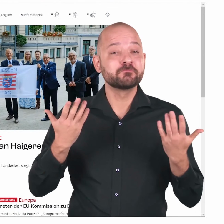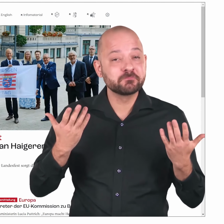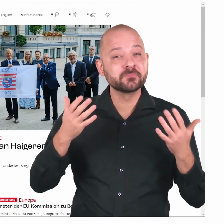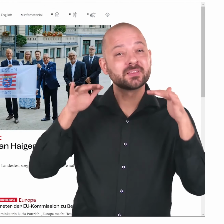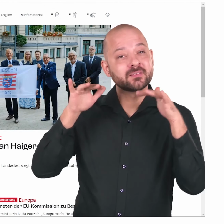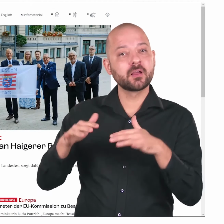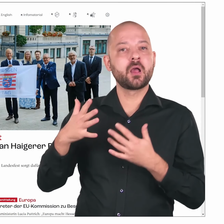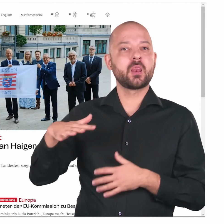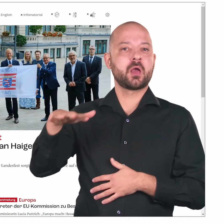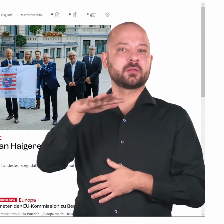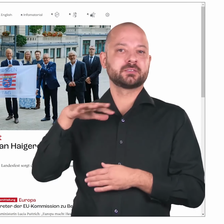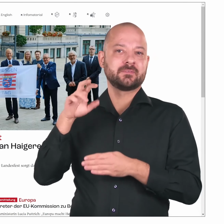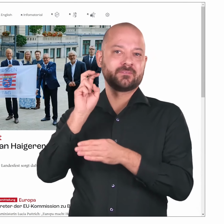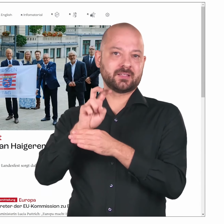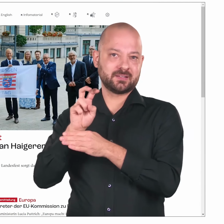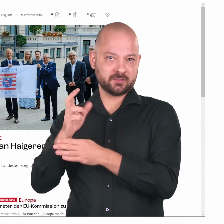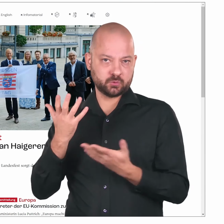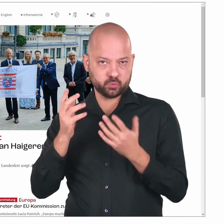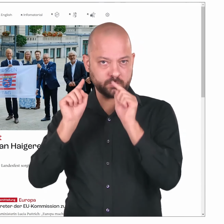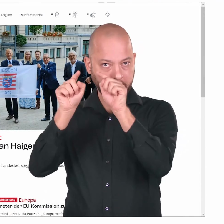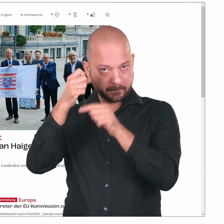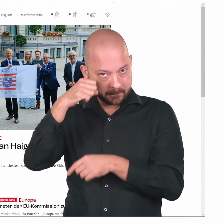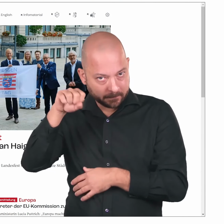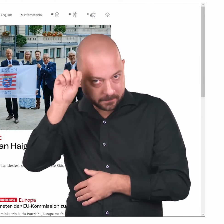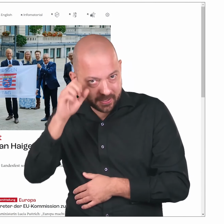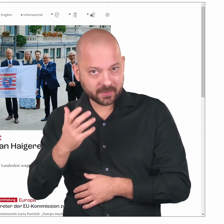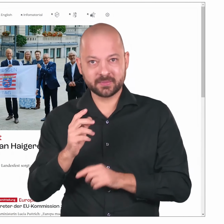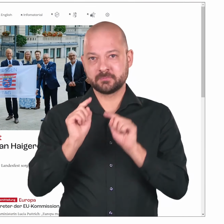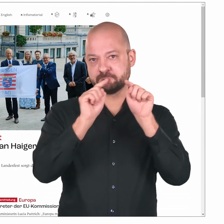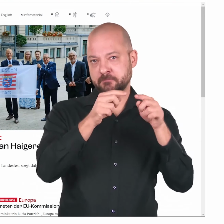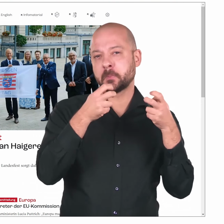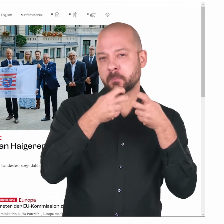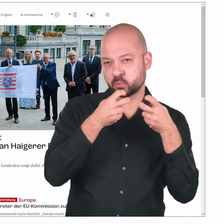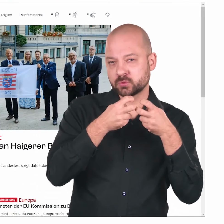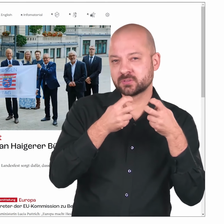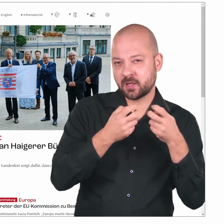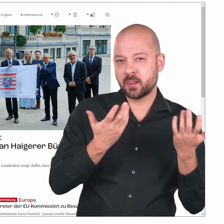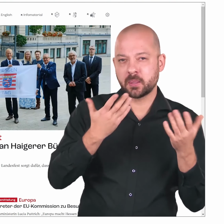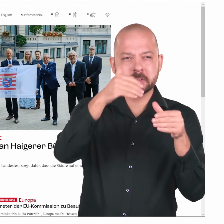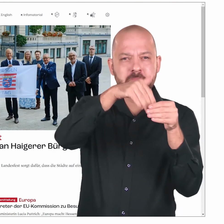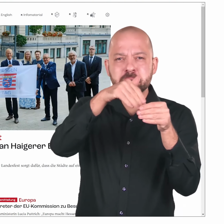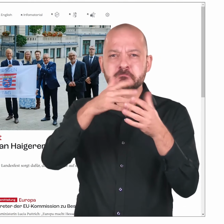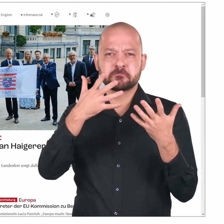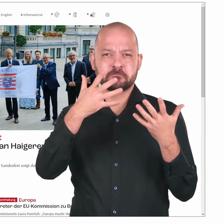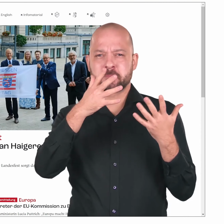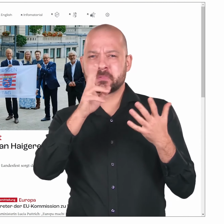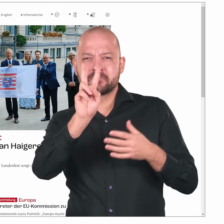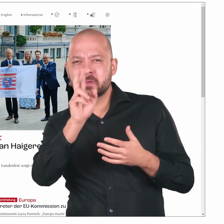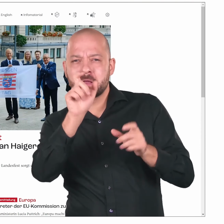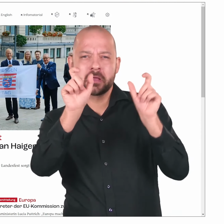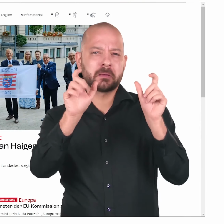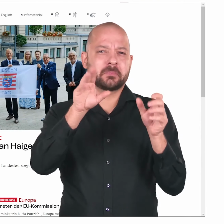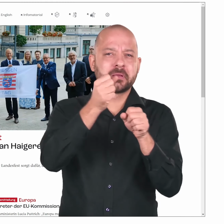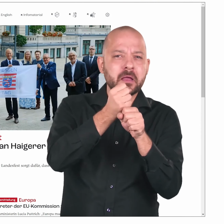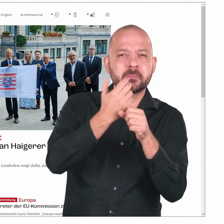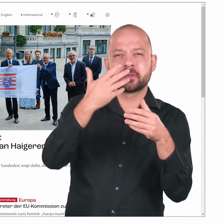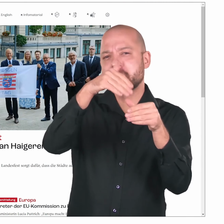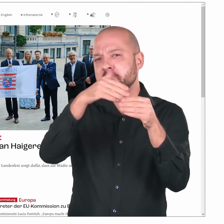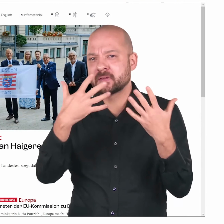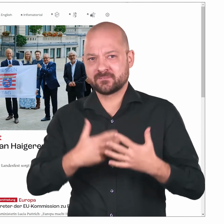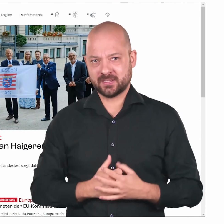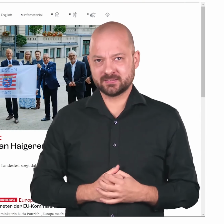und lernen die Landesvertretungen in Berlin und Brüssel kennen,